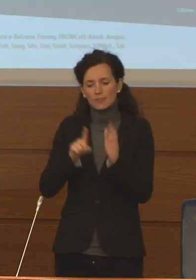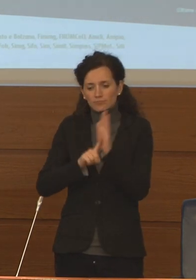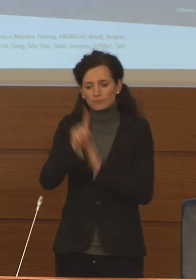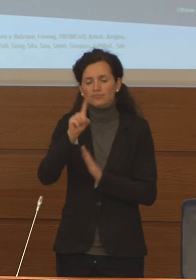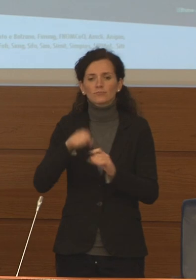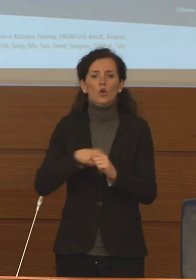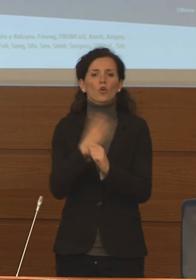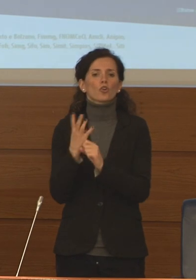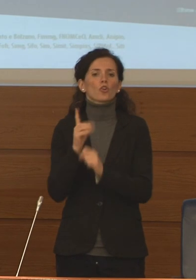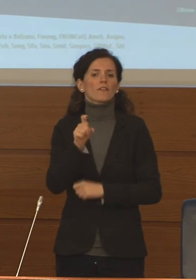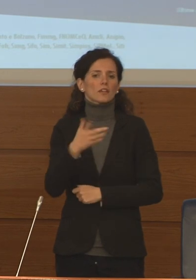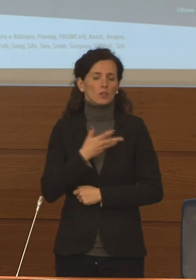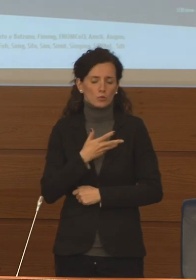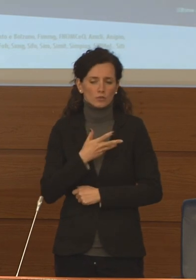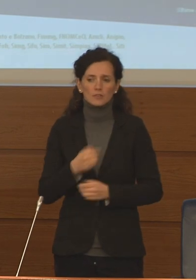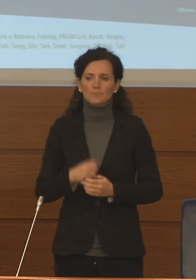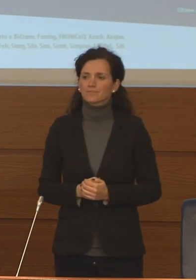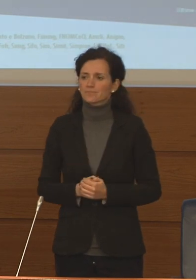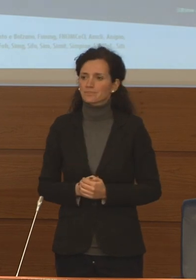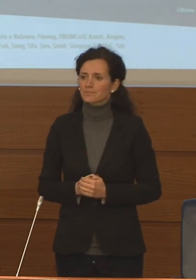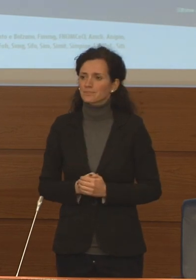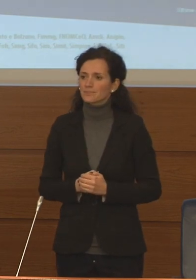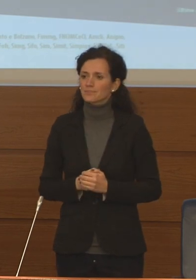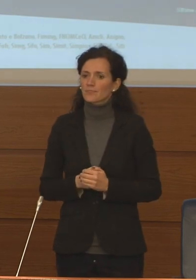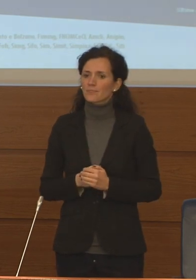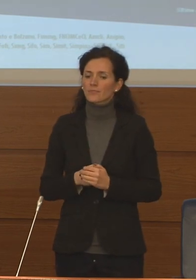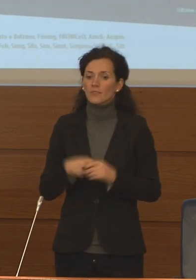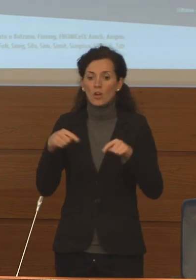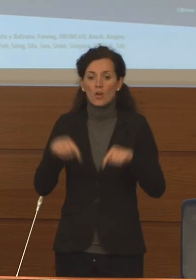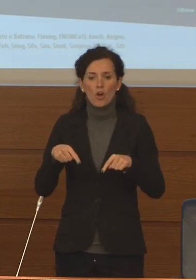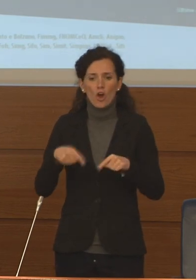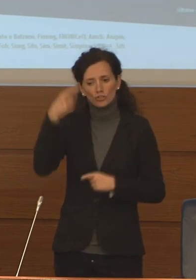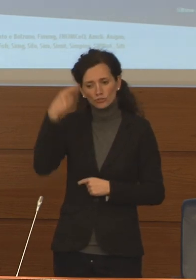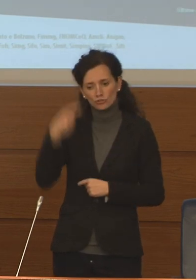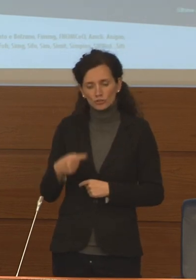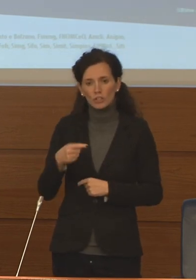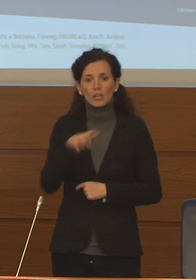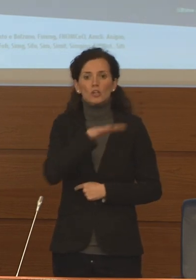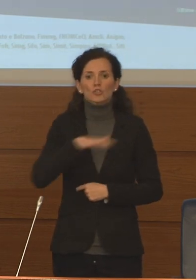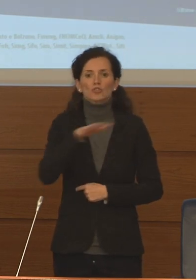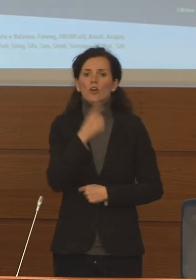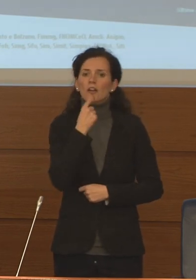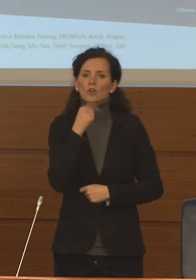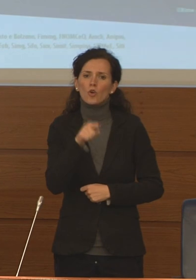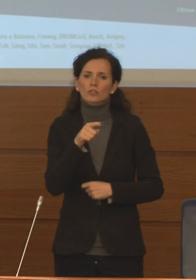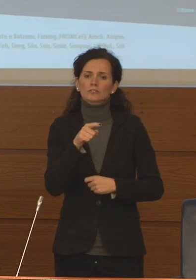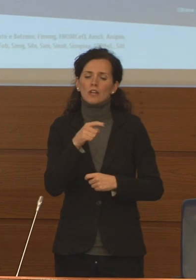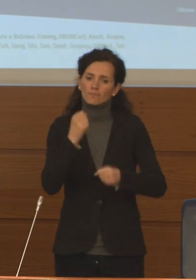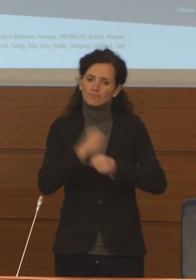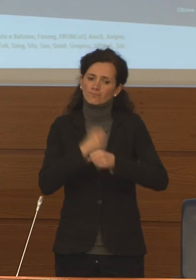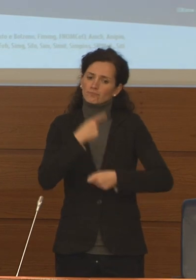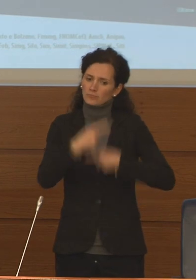Oggi è proseguita l'attivita nella zona rossa e soprattutto è proseguita